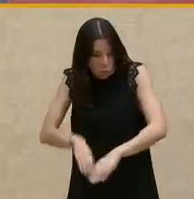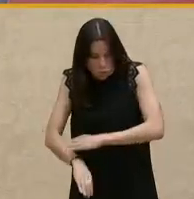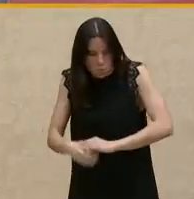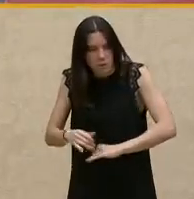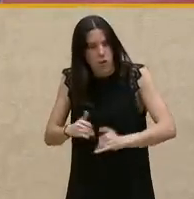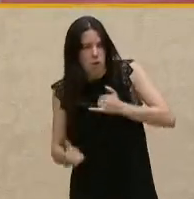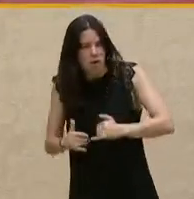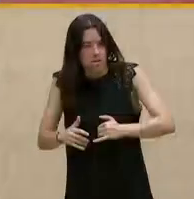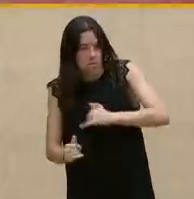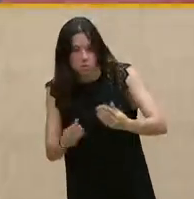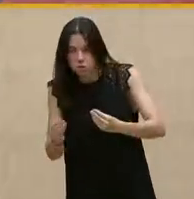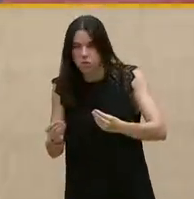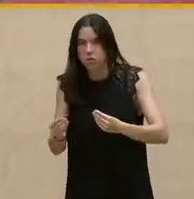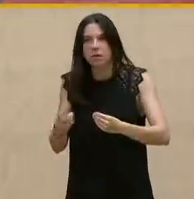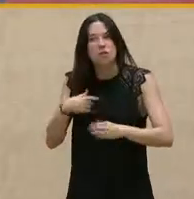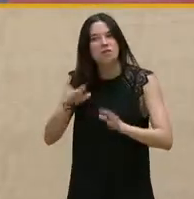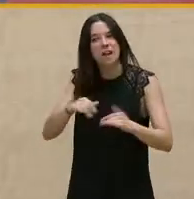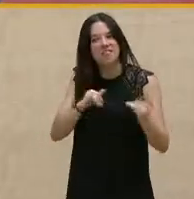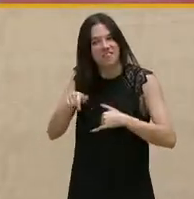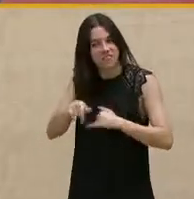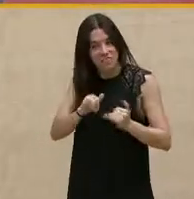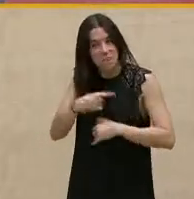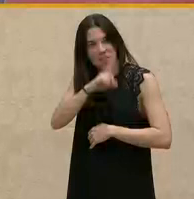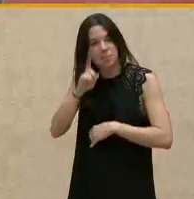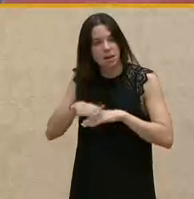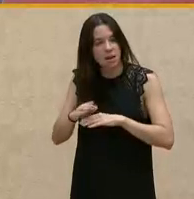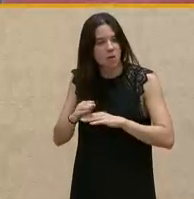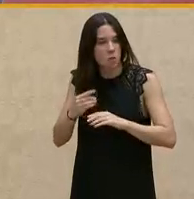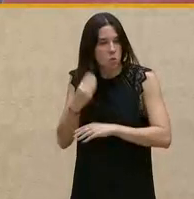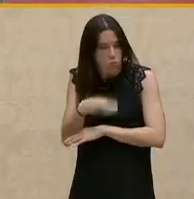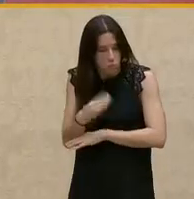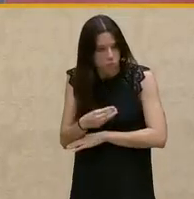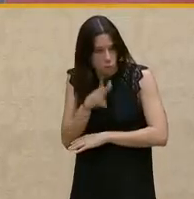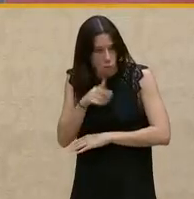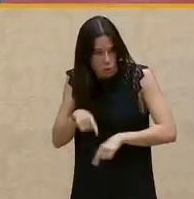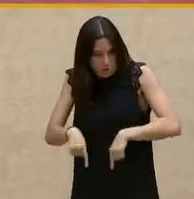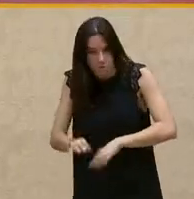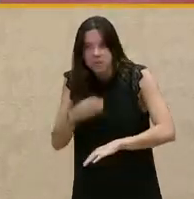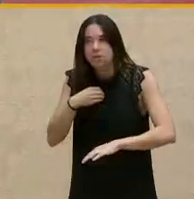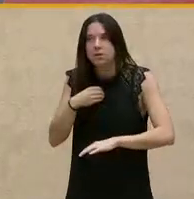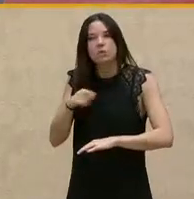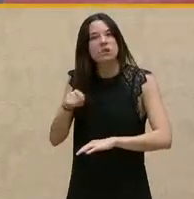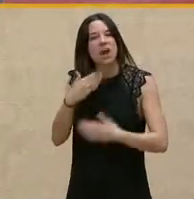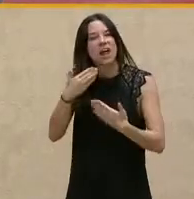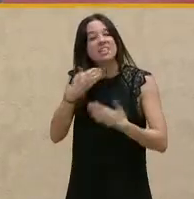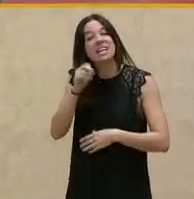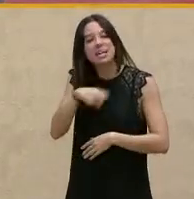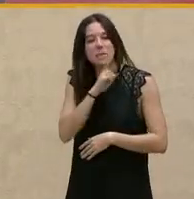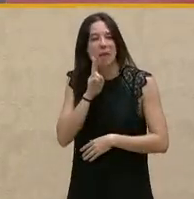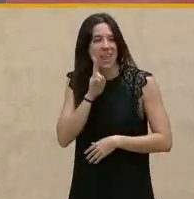Y eso fue gracias a mis padres. Eso fue gracias a la tenacidad de unos padres que